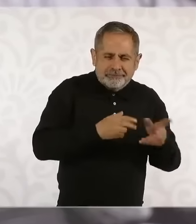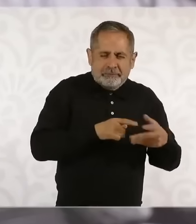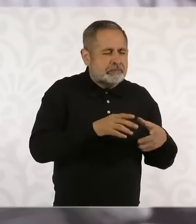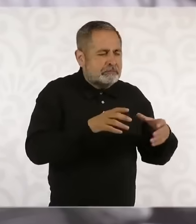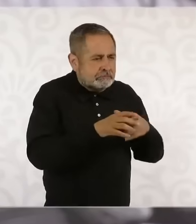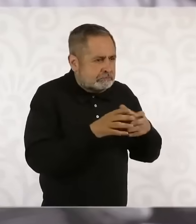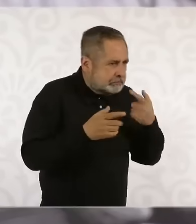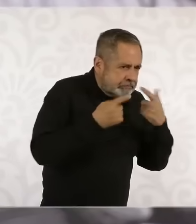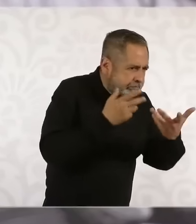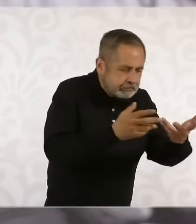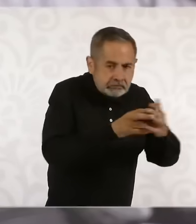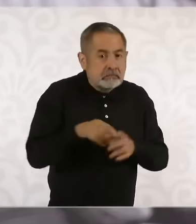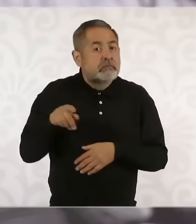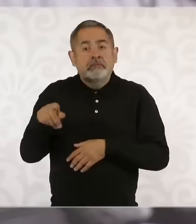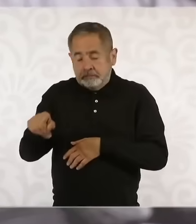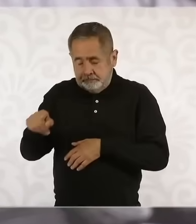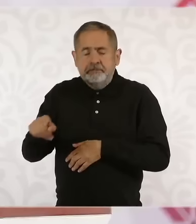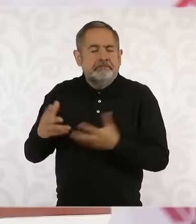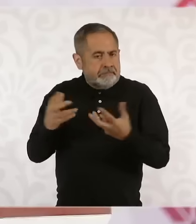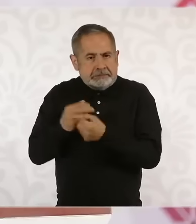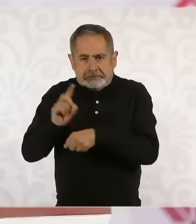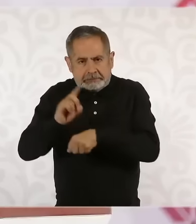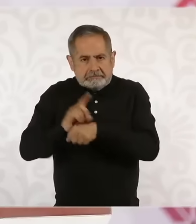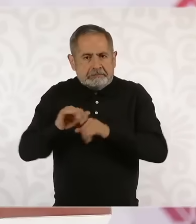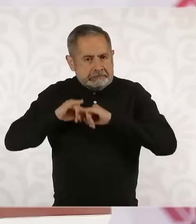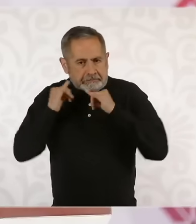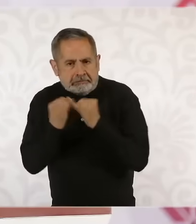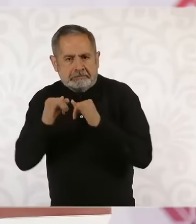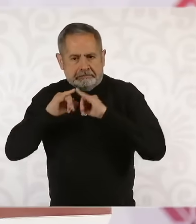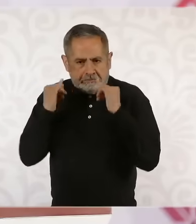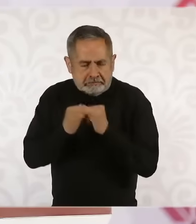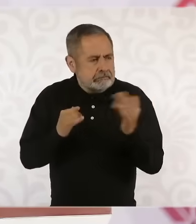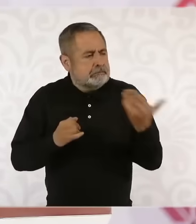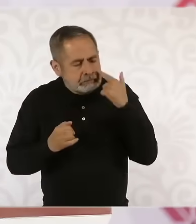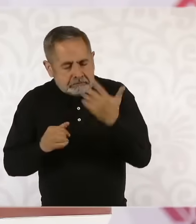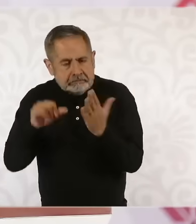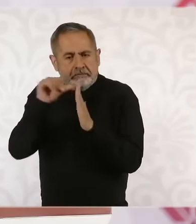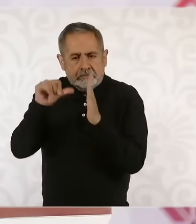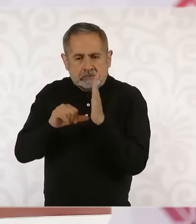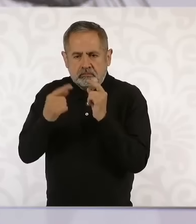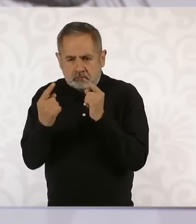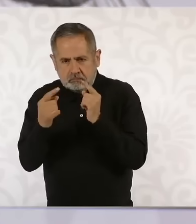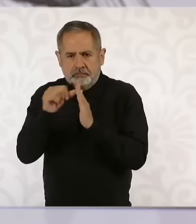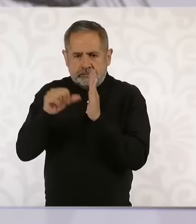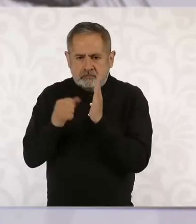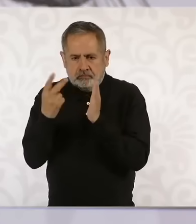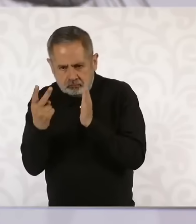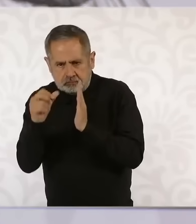todo el día de trabajos para estar viendo artículo por artículo cuál va a ser la implementación de la